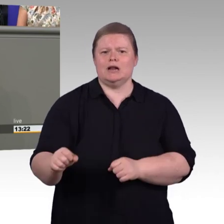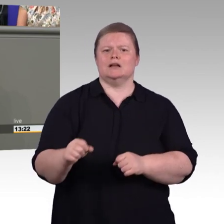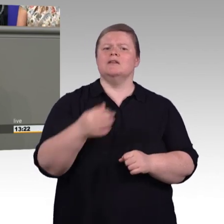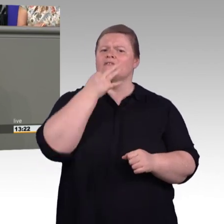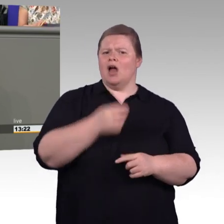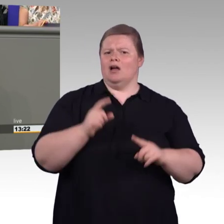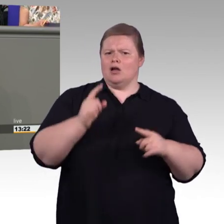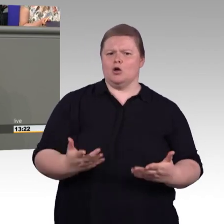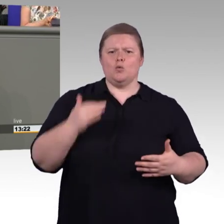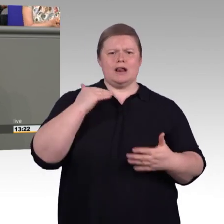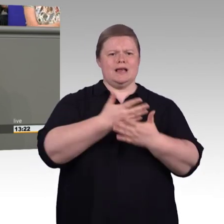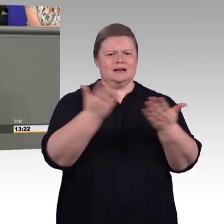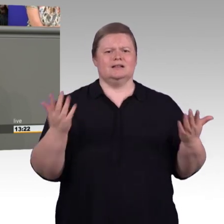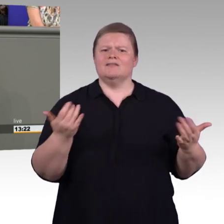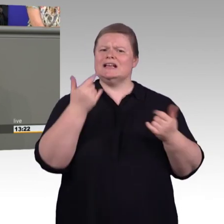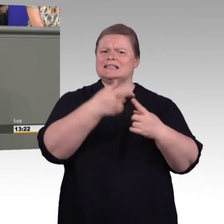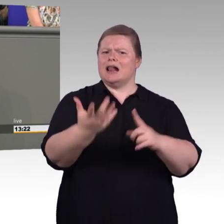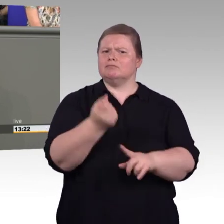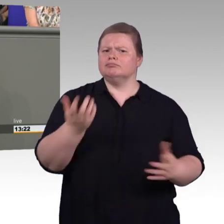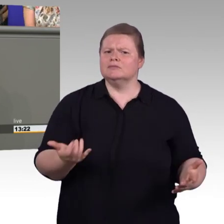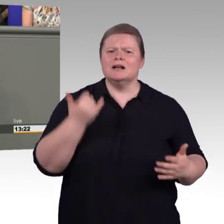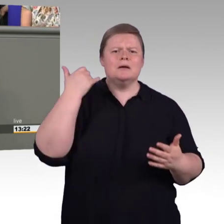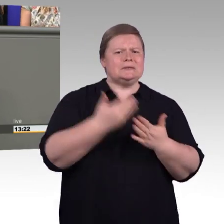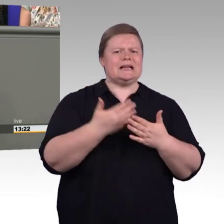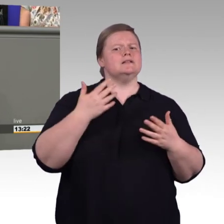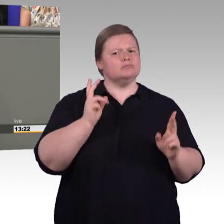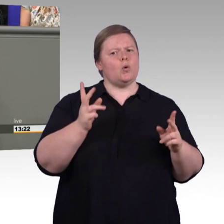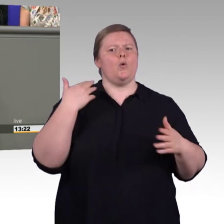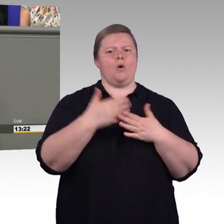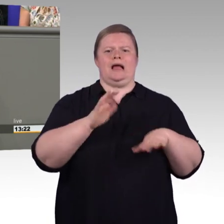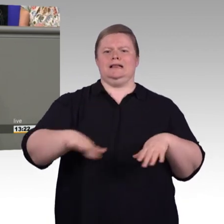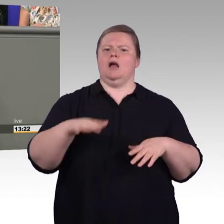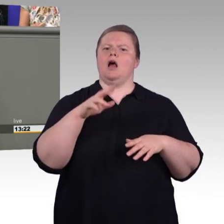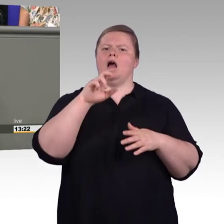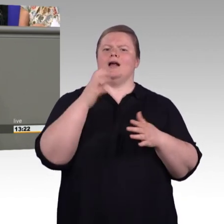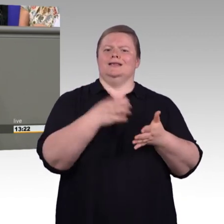mit der Möglichkeit selbst zu handeln, sondern (Zwischenrufe)